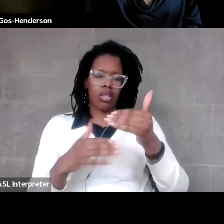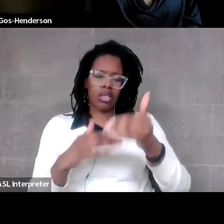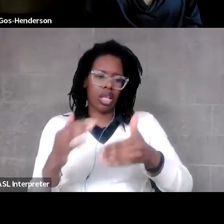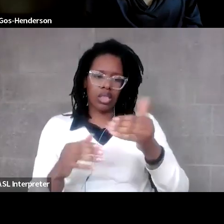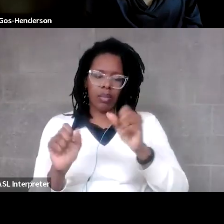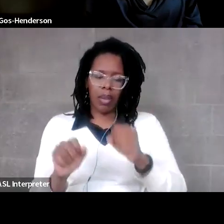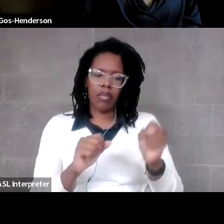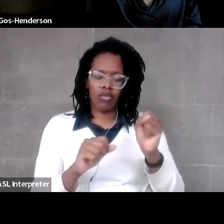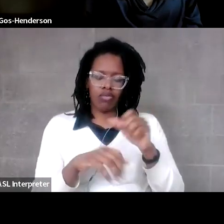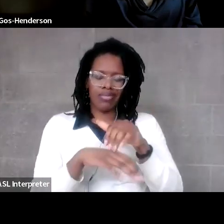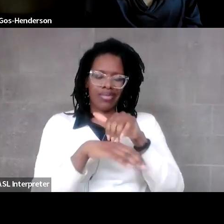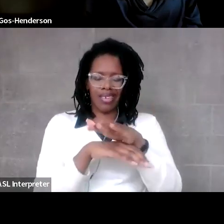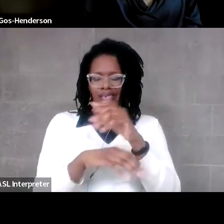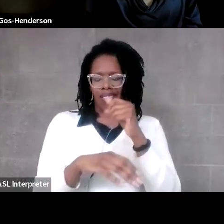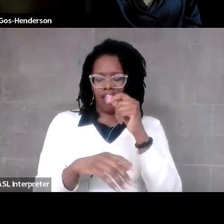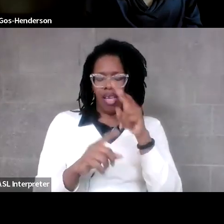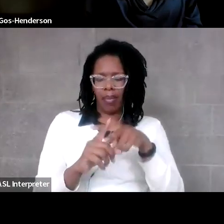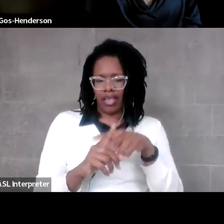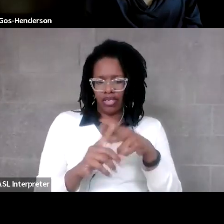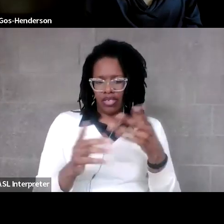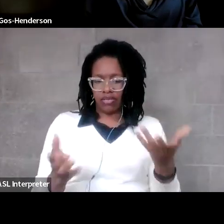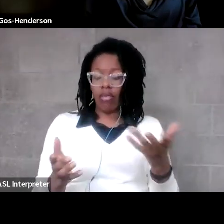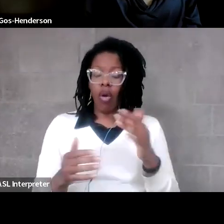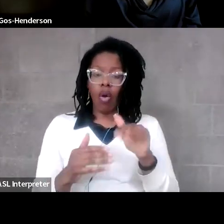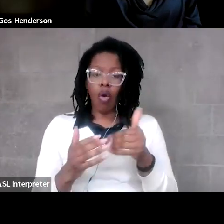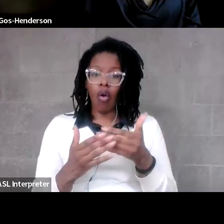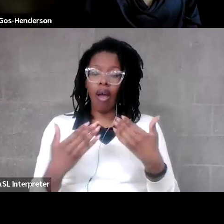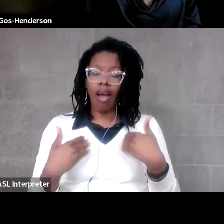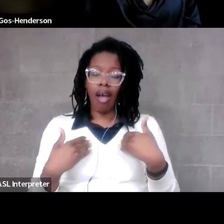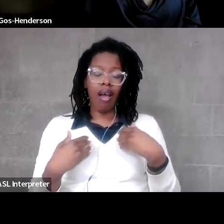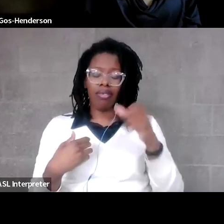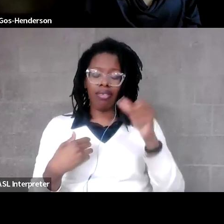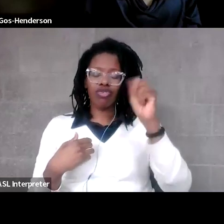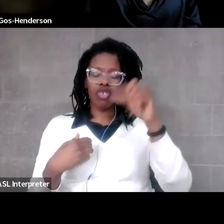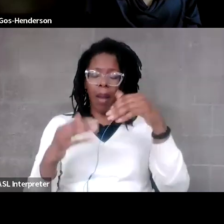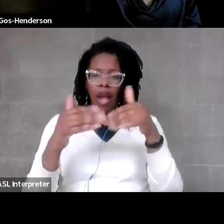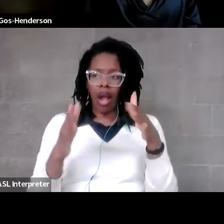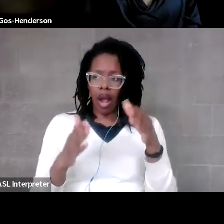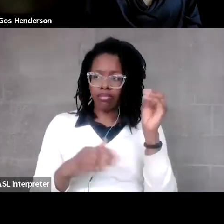para poder enviar tu solicitud. Sabemos que también las oficinas de Seguridad Social tienen un buzón de entrega. ¿Cuál es tu proceso